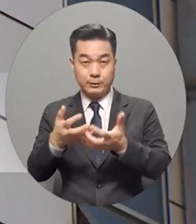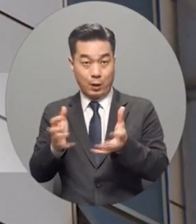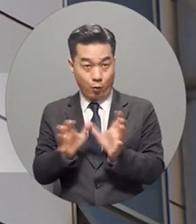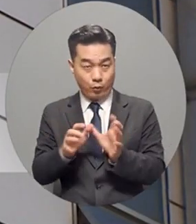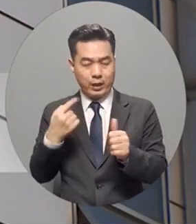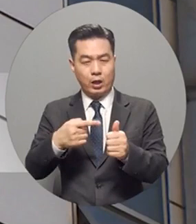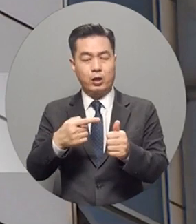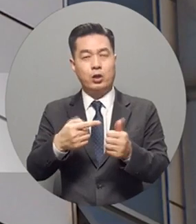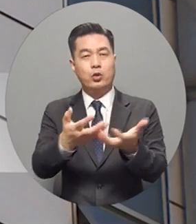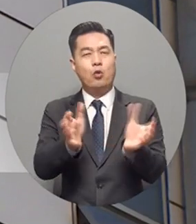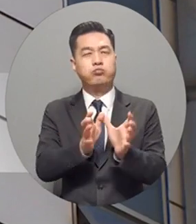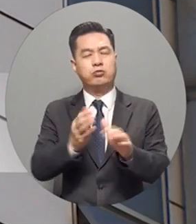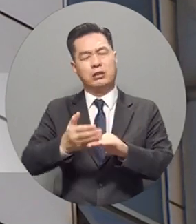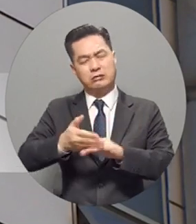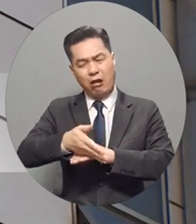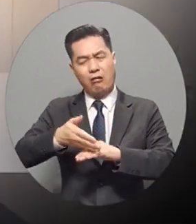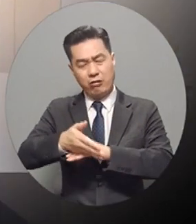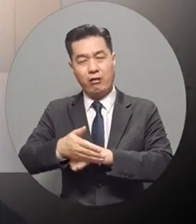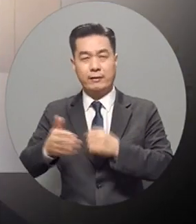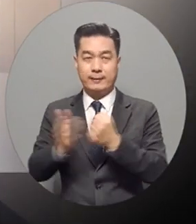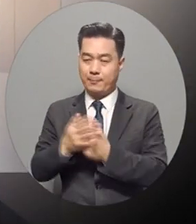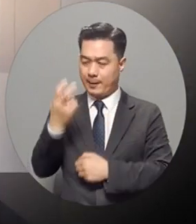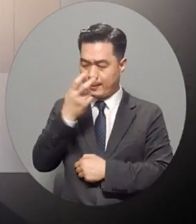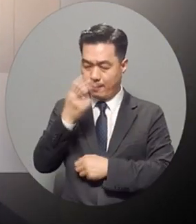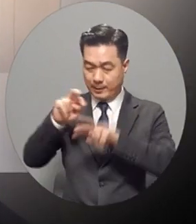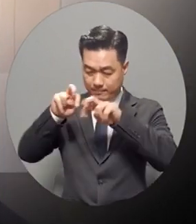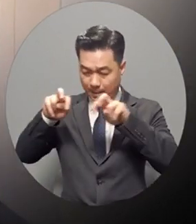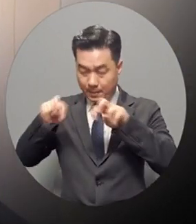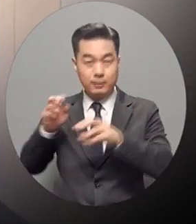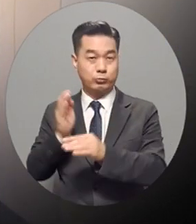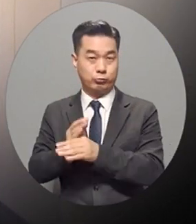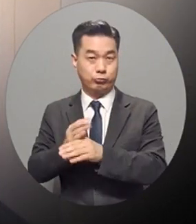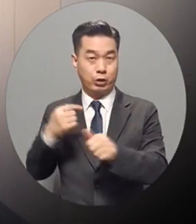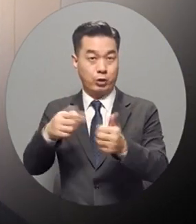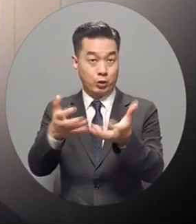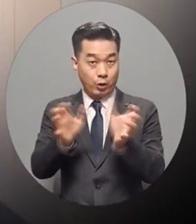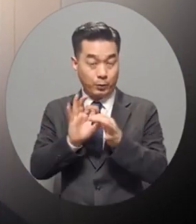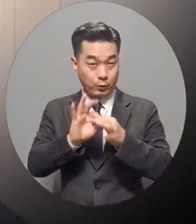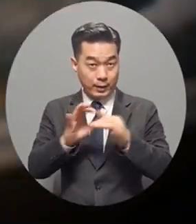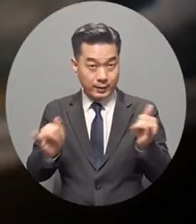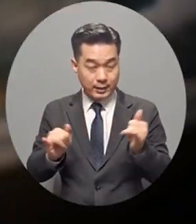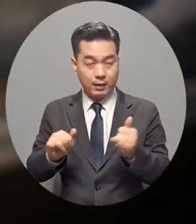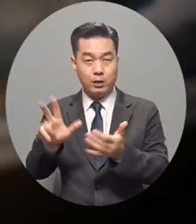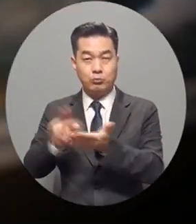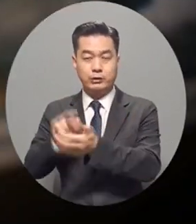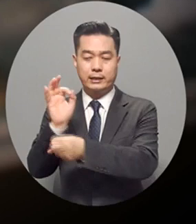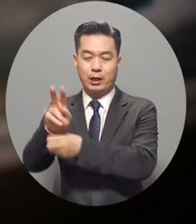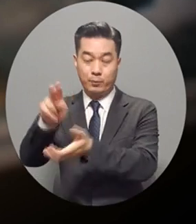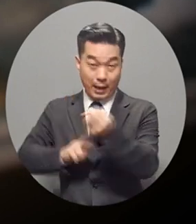확보했습니다. 감사원은 교육부의 뒤늦은 조치를 문제 삼아 감사에 나섰습니다.